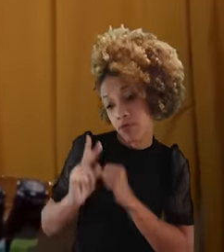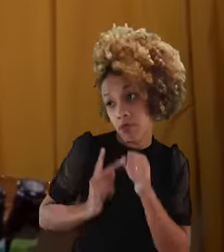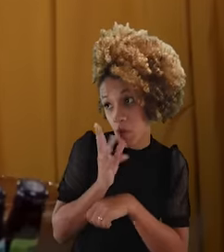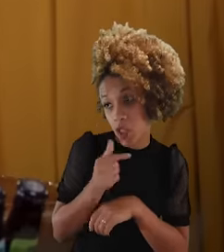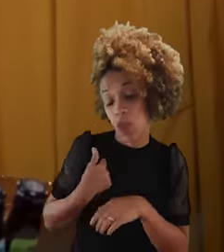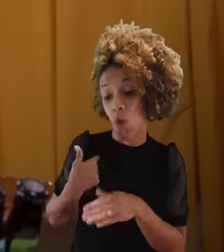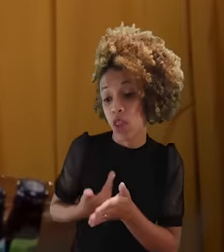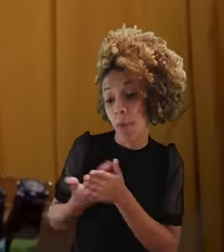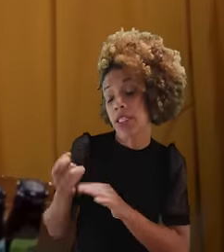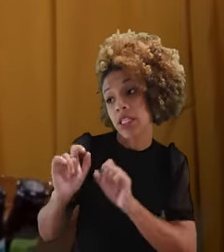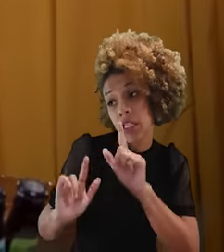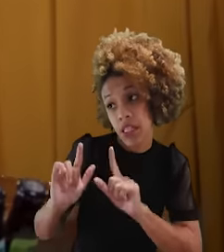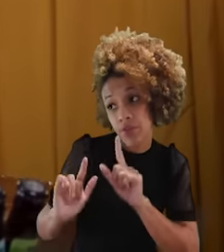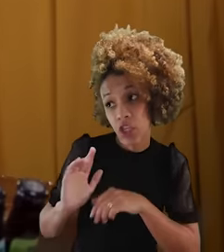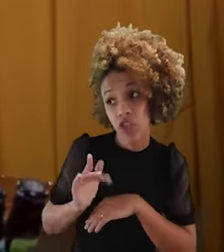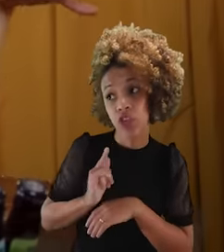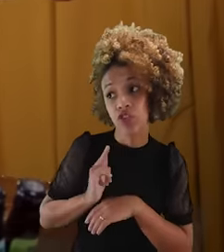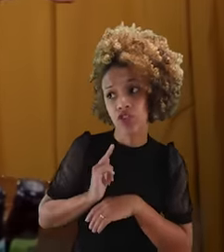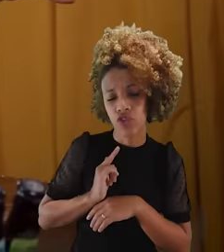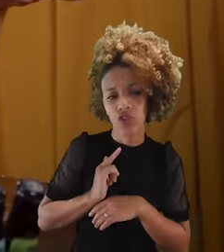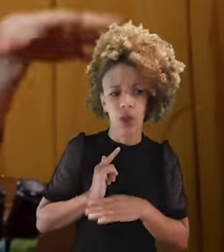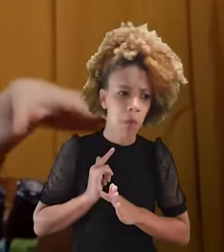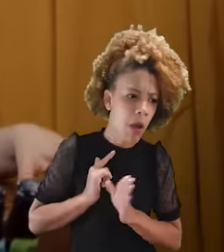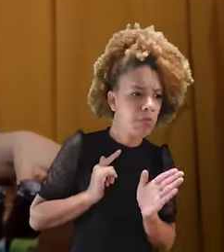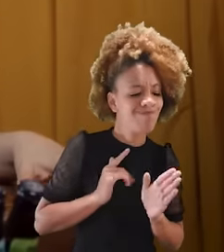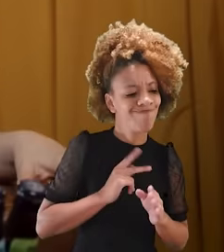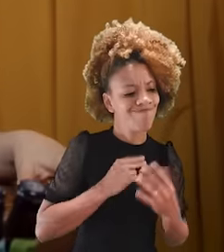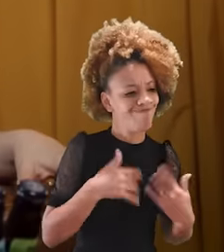televisão eu já tinha um lugar para onde correr e falar Ai fiquei ansiosa porque eu gravei com